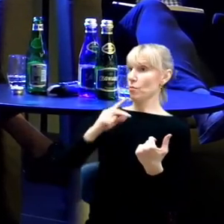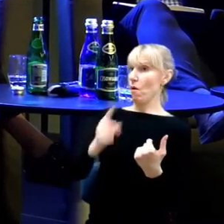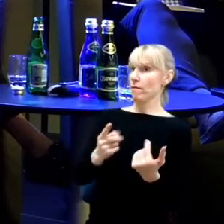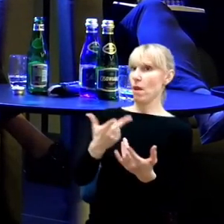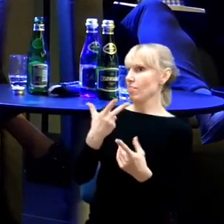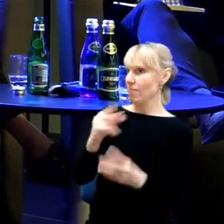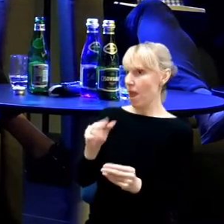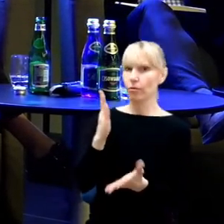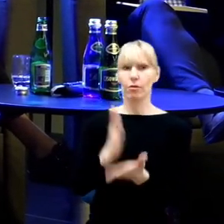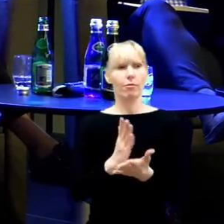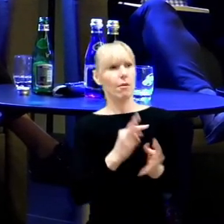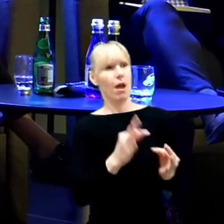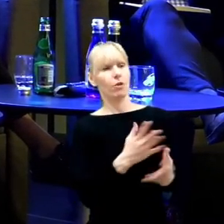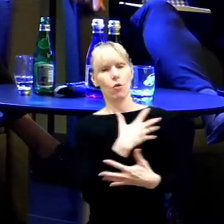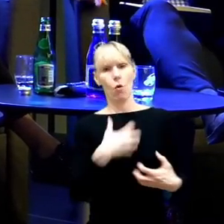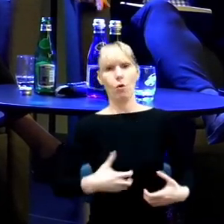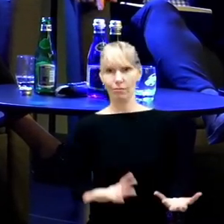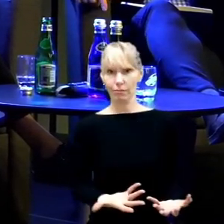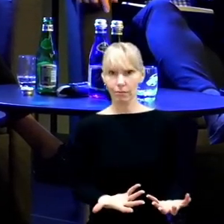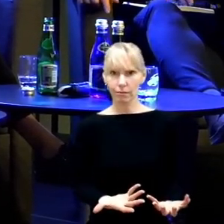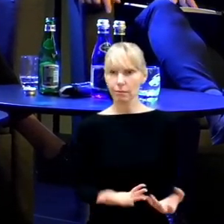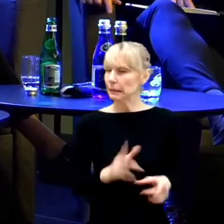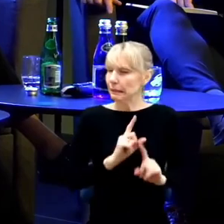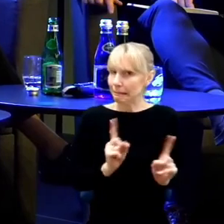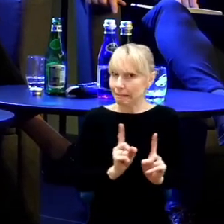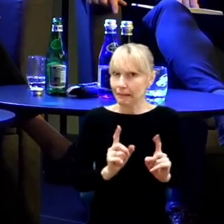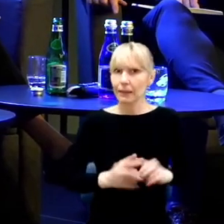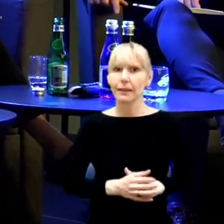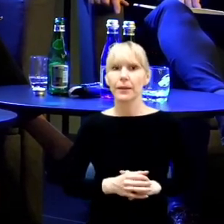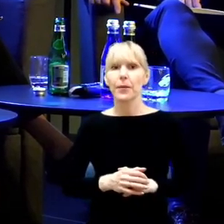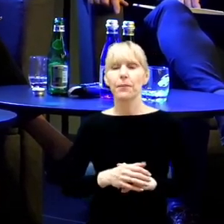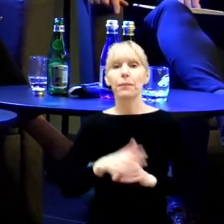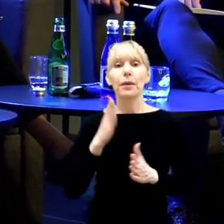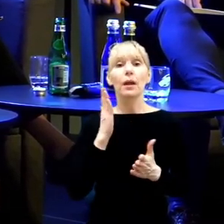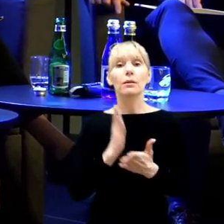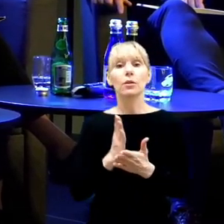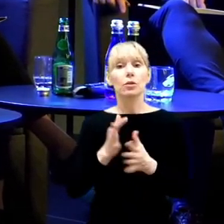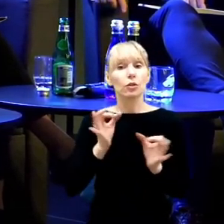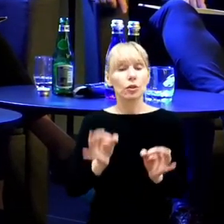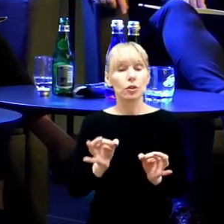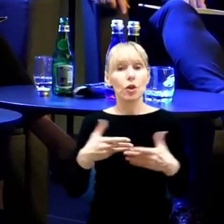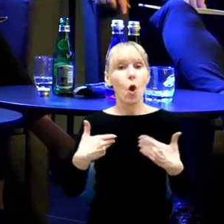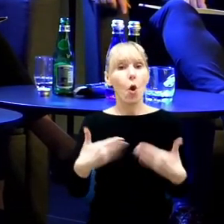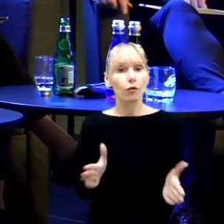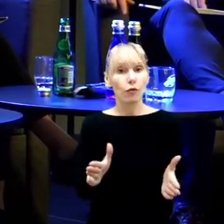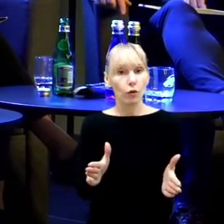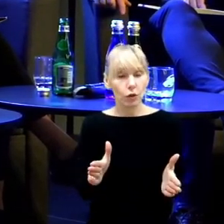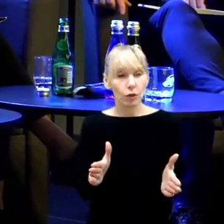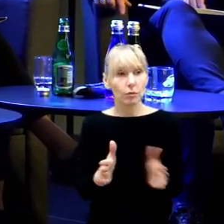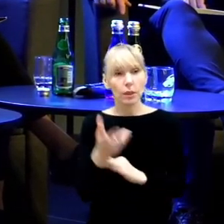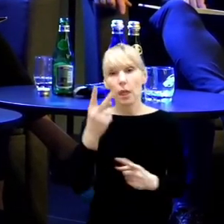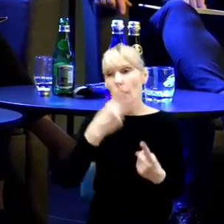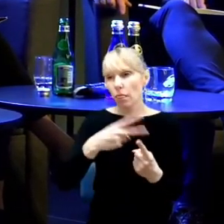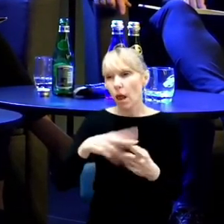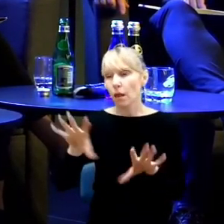I gdy otworzymy dzisiaj dowolne medium, to co zobaczymy? Wzrosty czynszów.